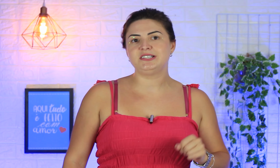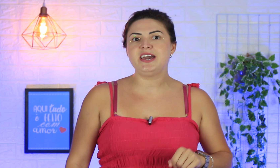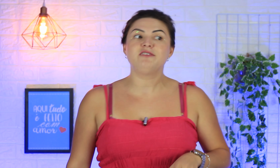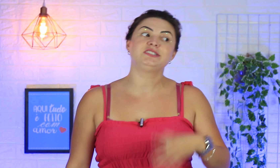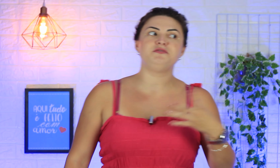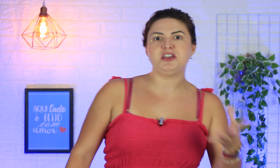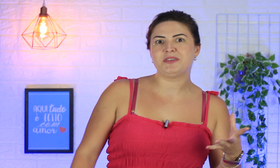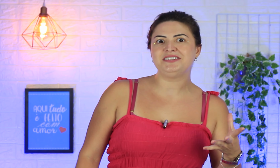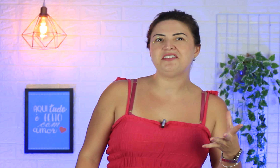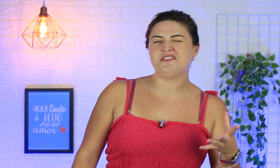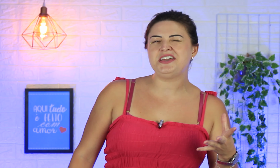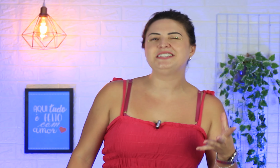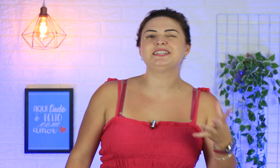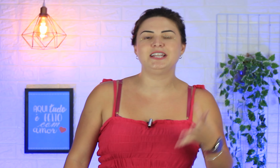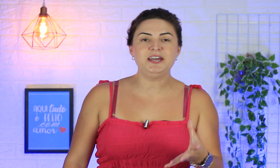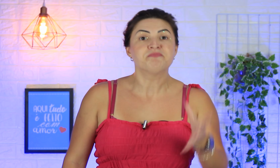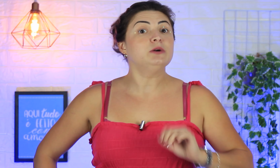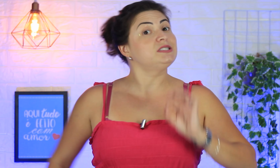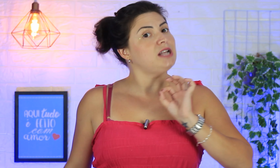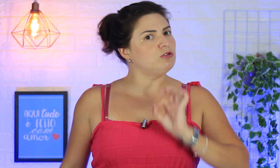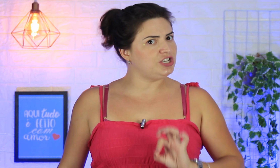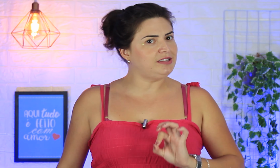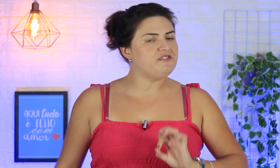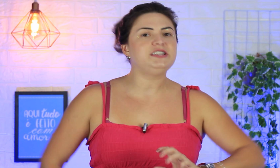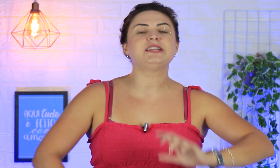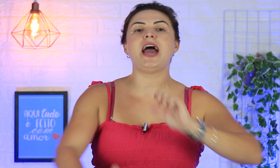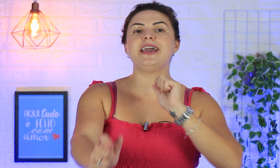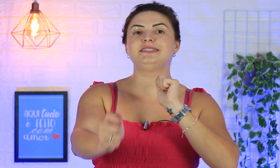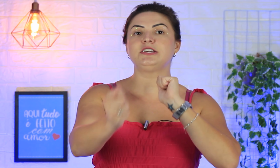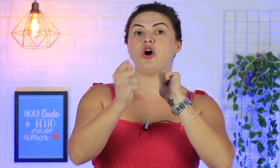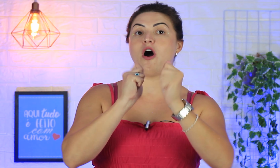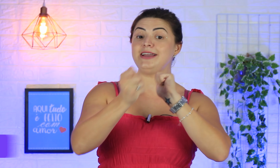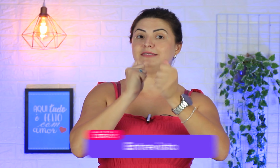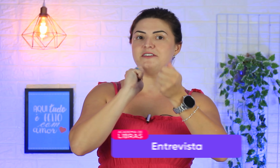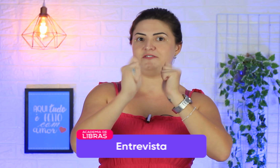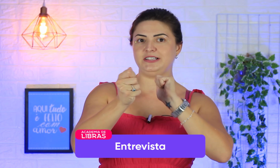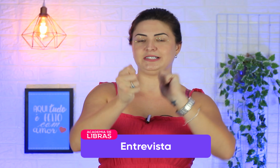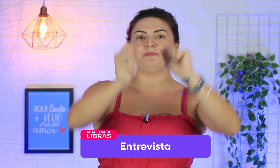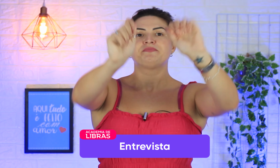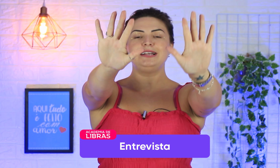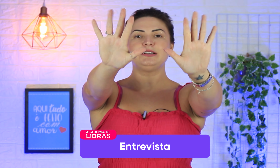você você vem pra entrevista né então o sinal de entrevista é esse aqui ó entrevista essa